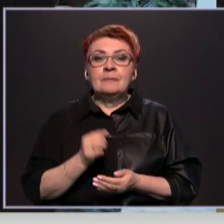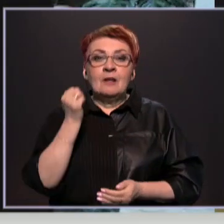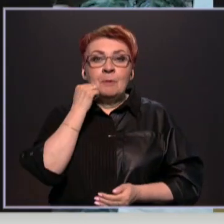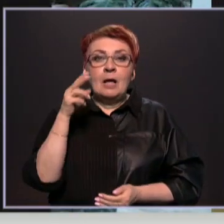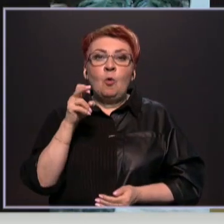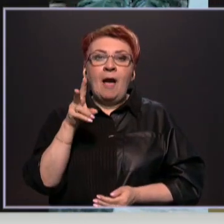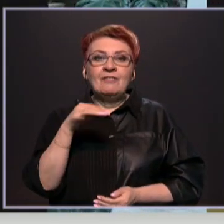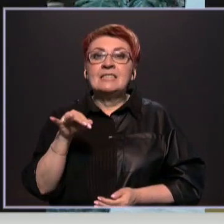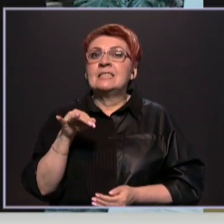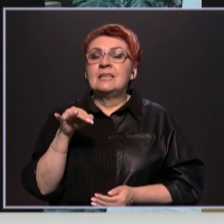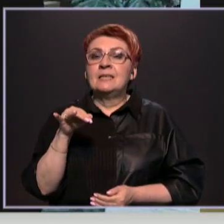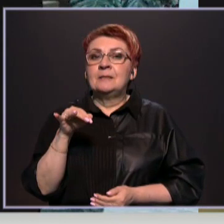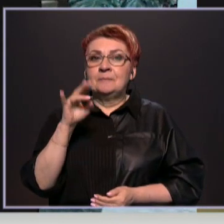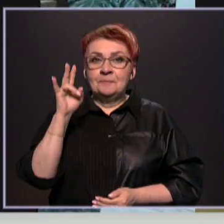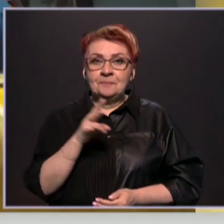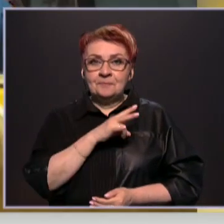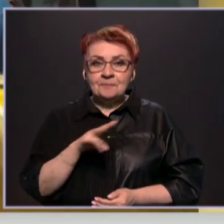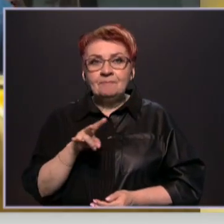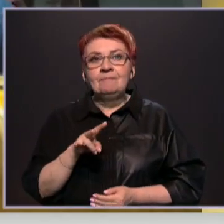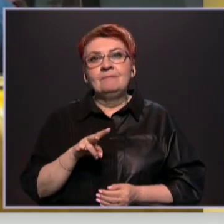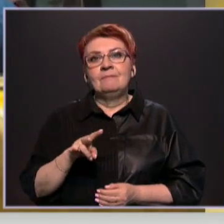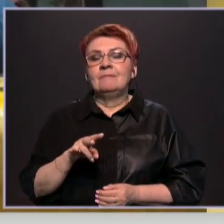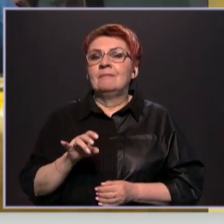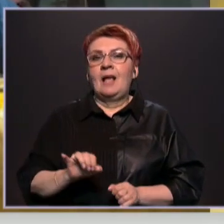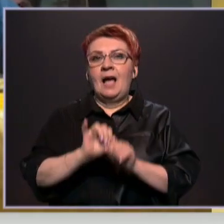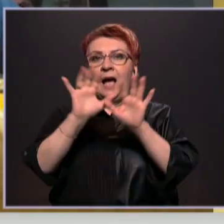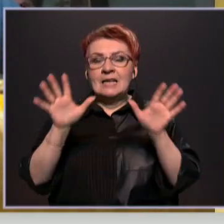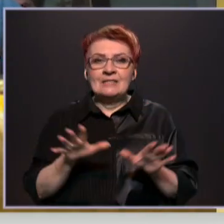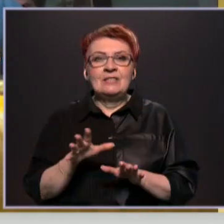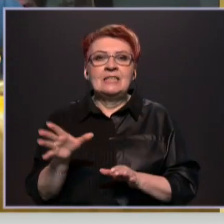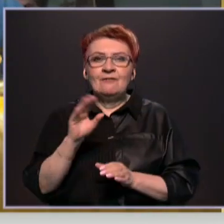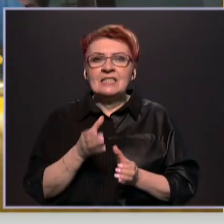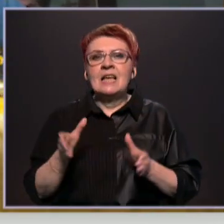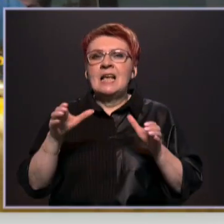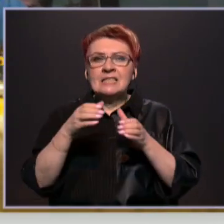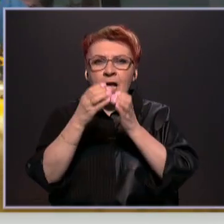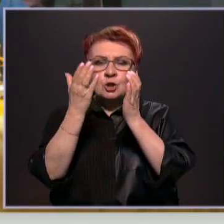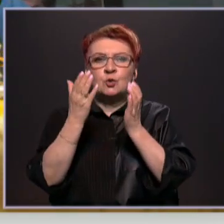евфиний осветилаконостас престол жертвенник и богослужебные сосуды походного храма который